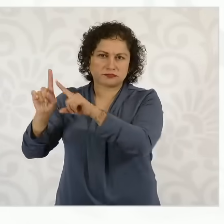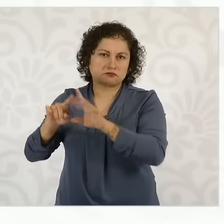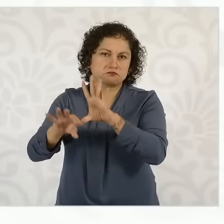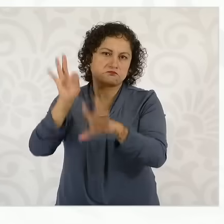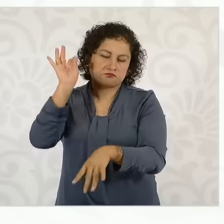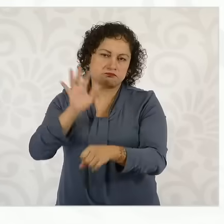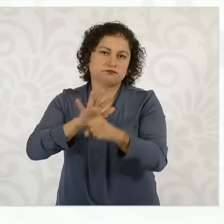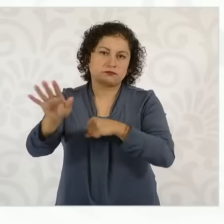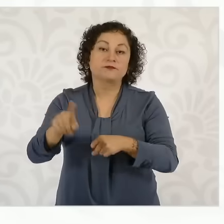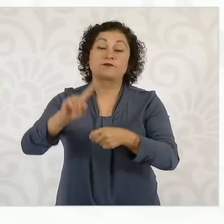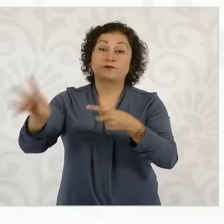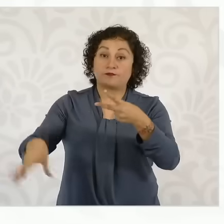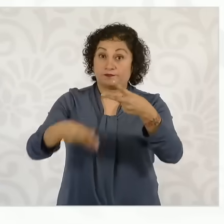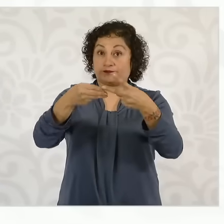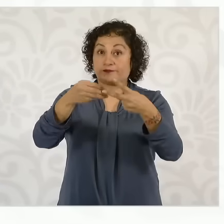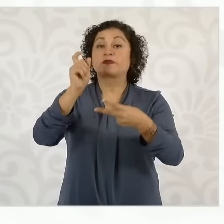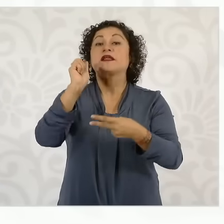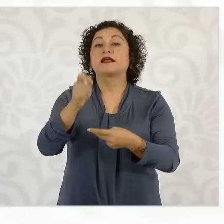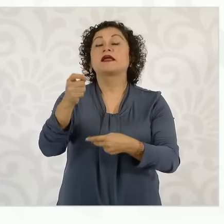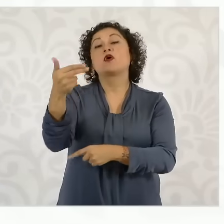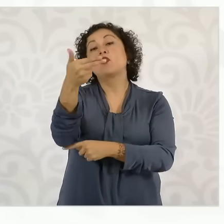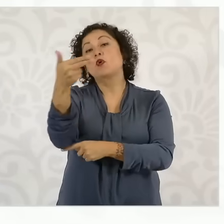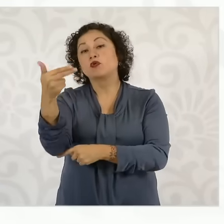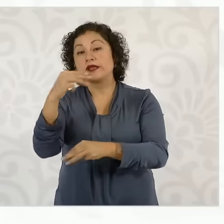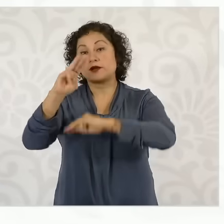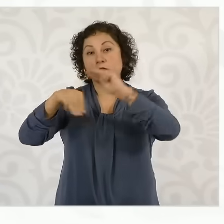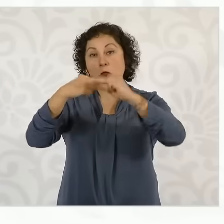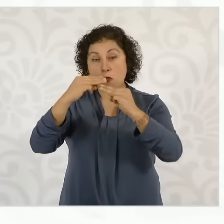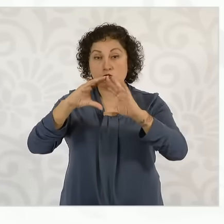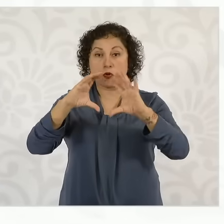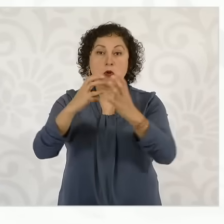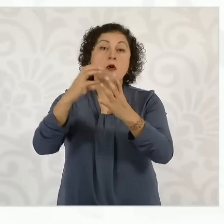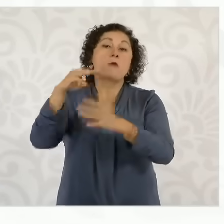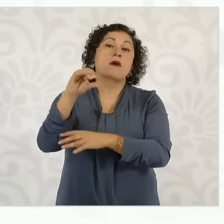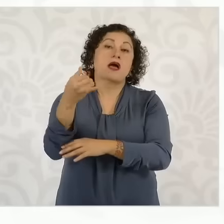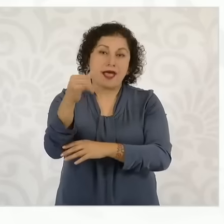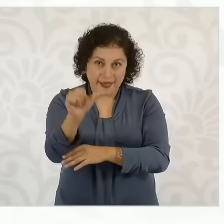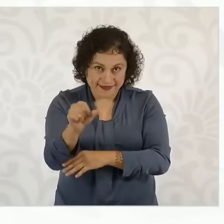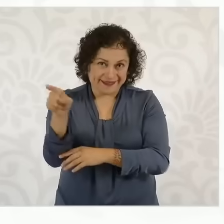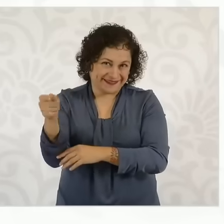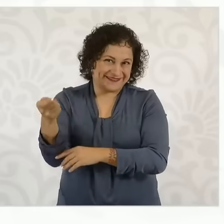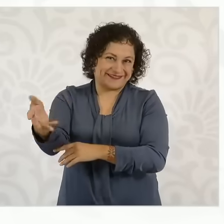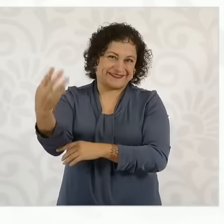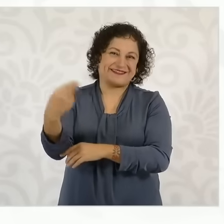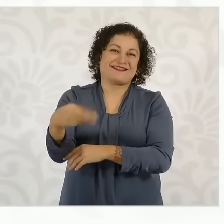agregando el hotel del Mundo Maya de Palenque que abrió apenas en abril y que no lo teníamos